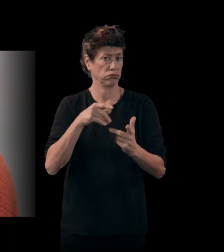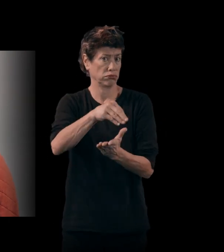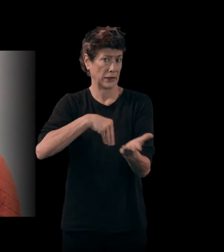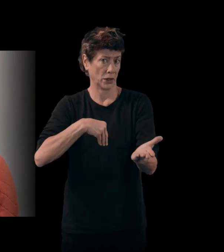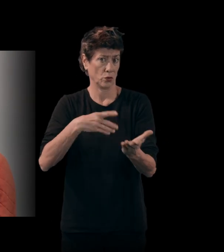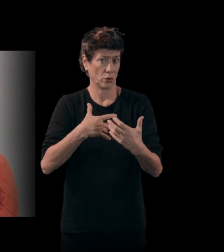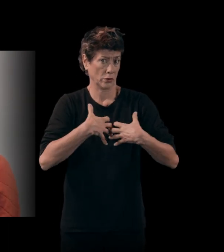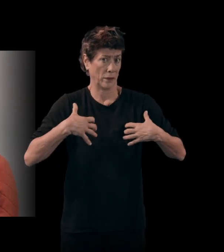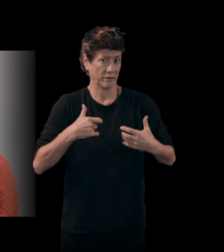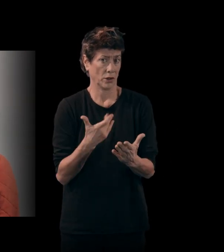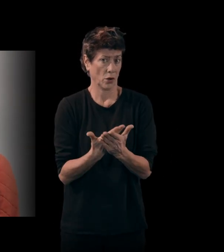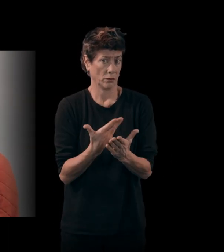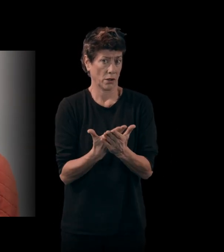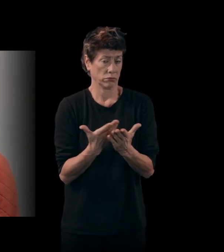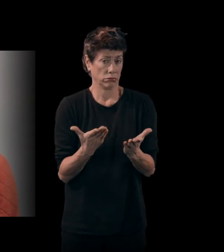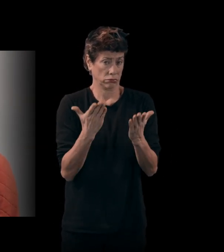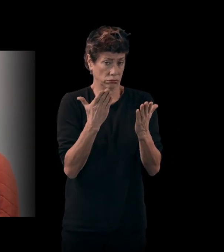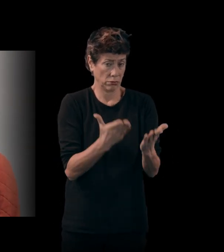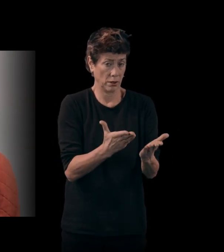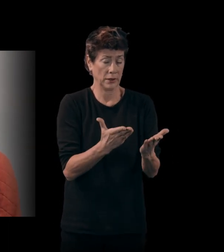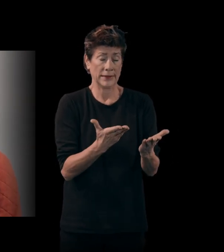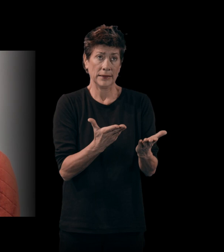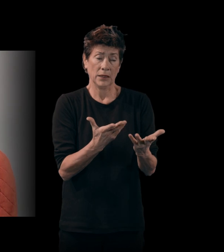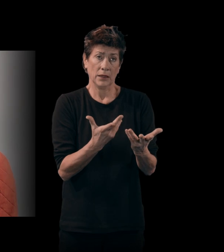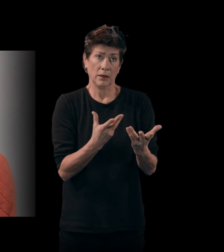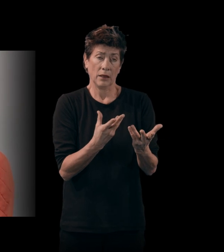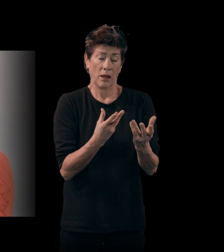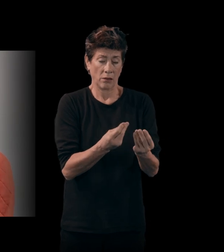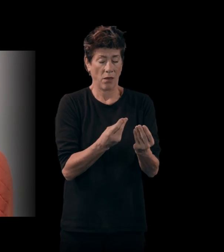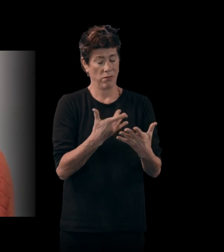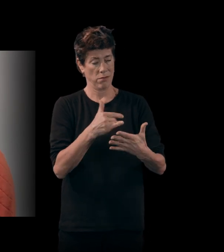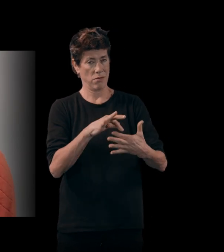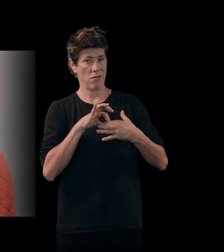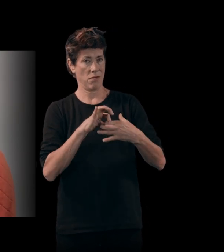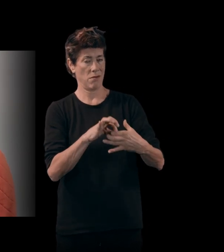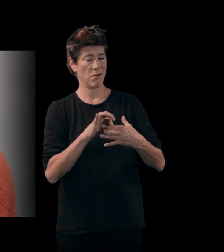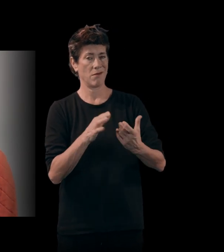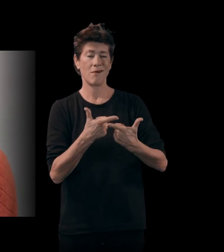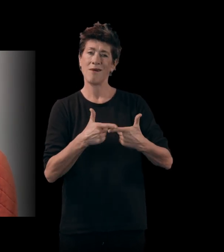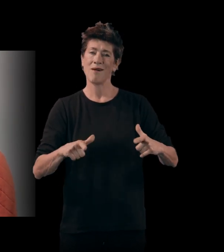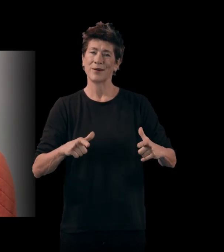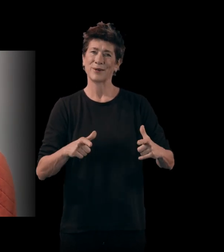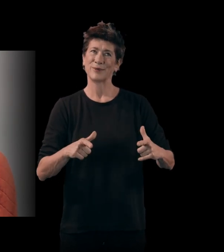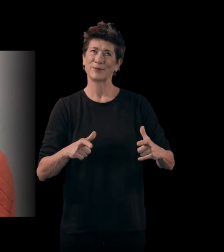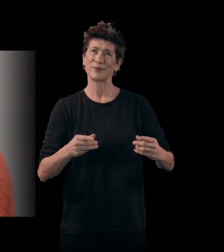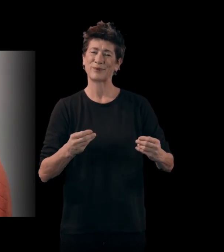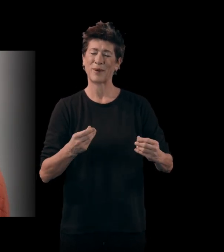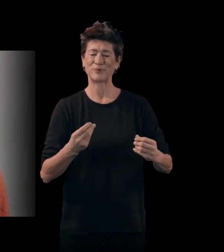Donc tout ça, ça produit un rapport à la langue bâtard, entre guillemets.